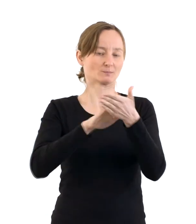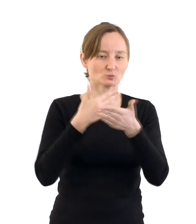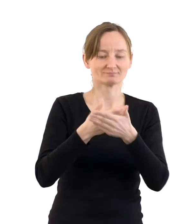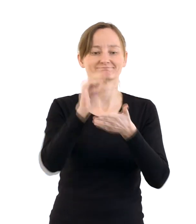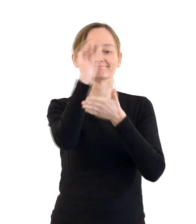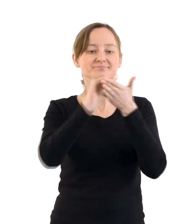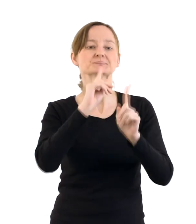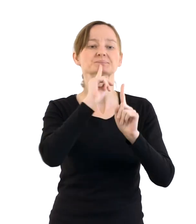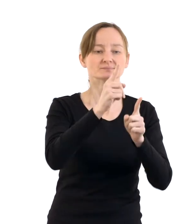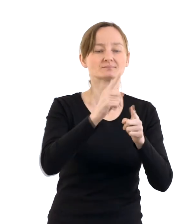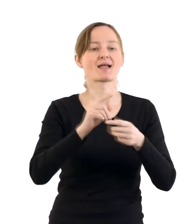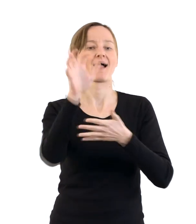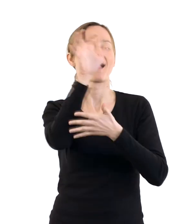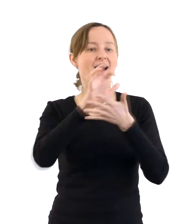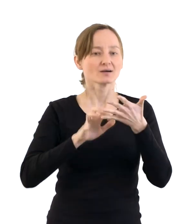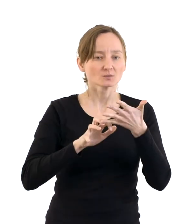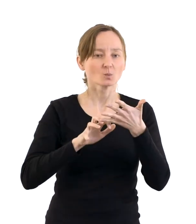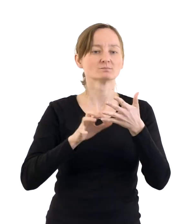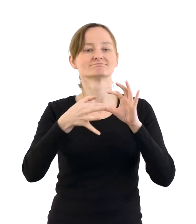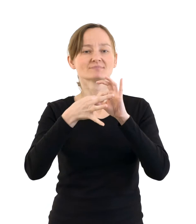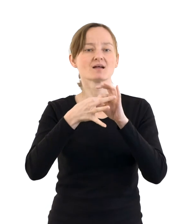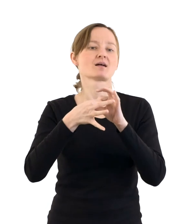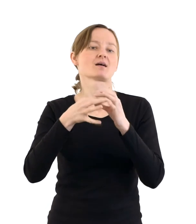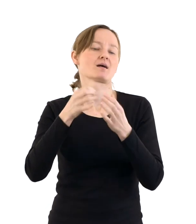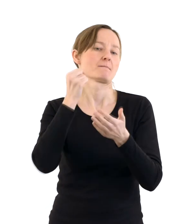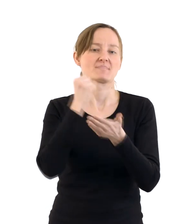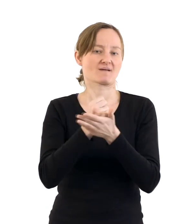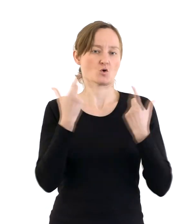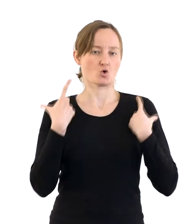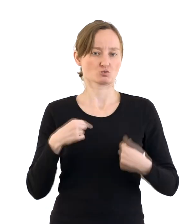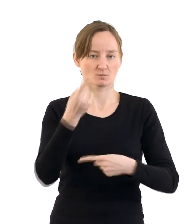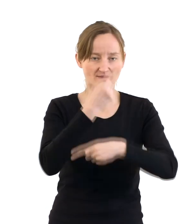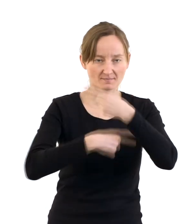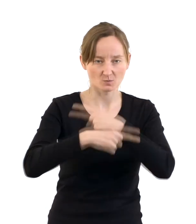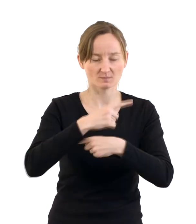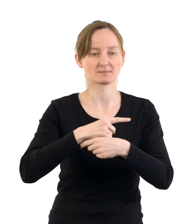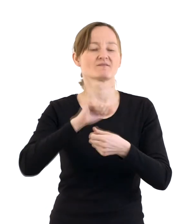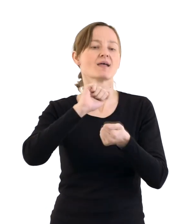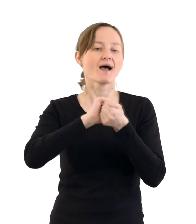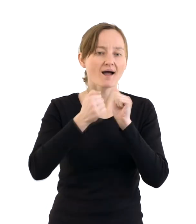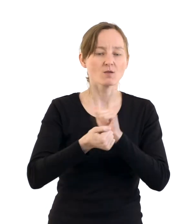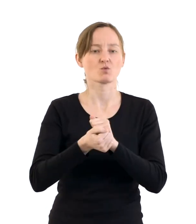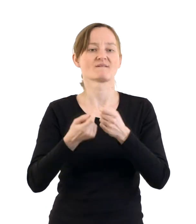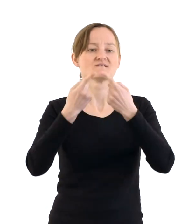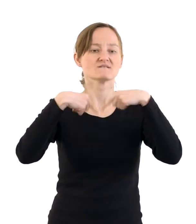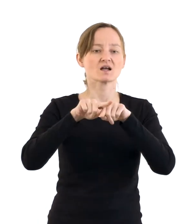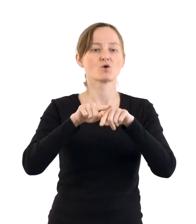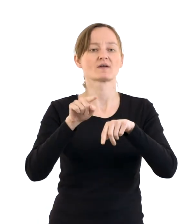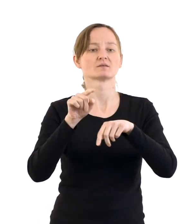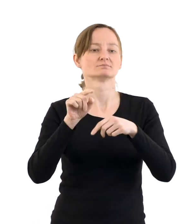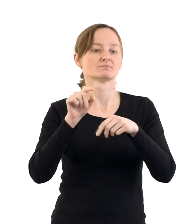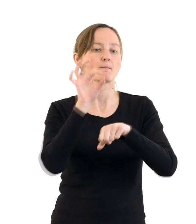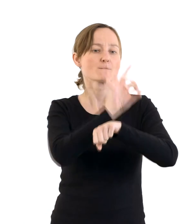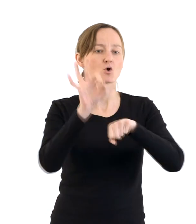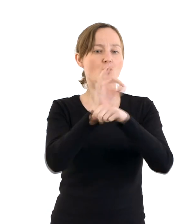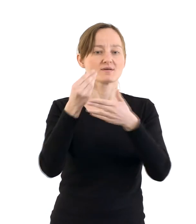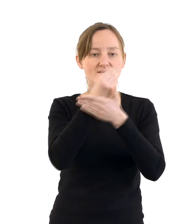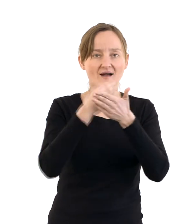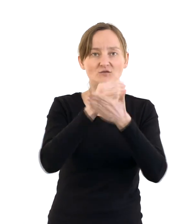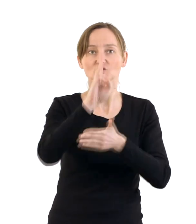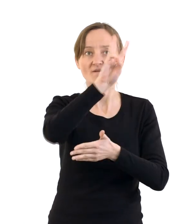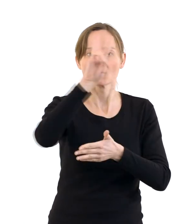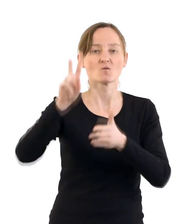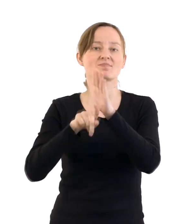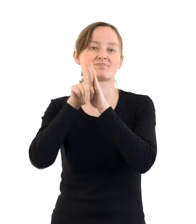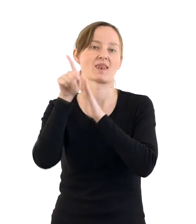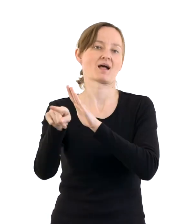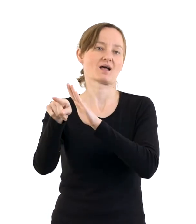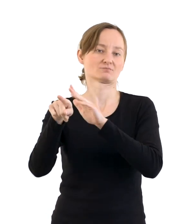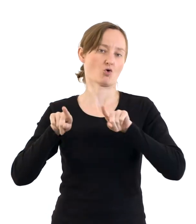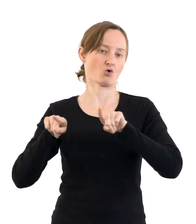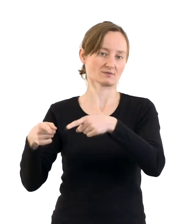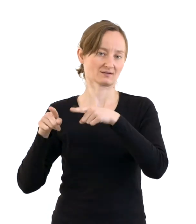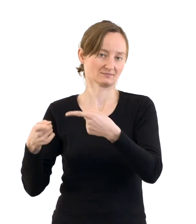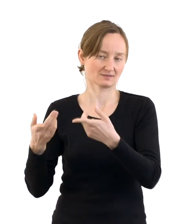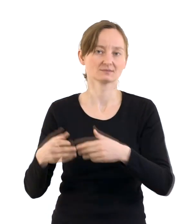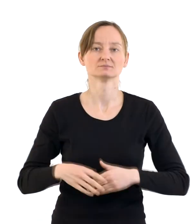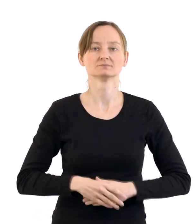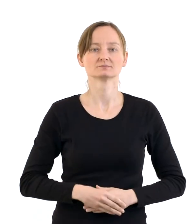np. napisaniu opracowania prawnego o uprawnieniach osób niepełnosprawnych, wykonaniu projektu graficznego strony internetowej organizacji, itp.